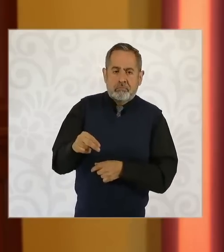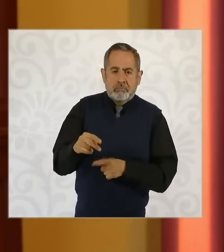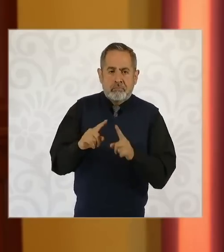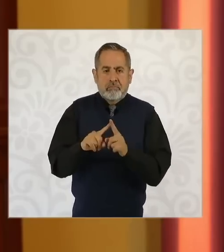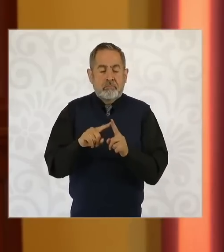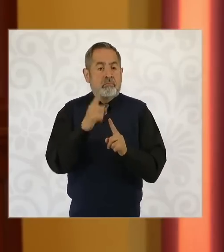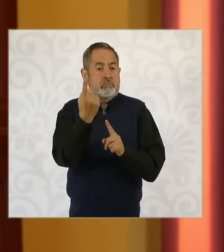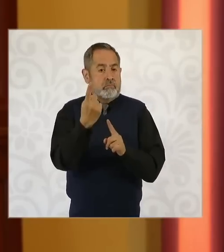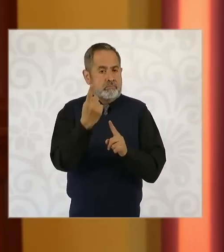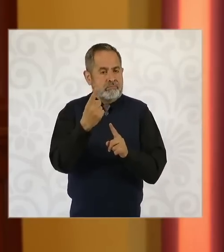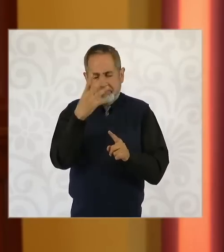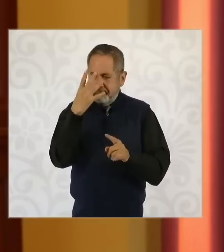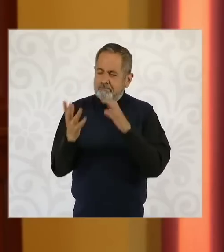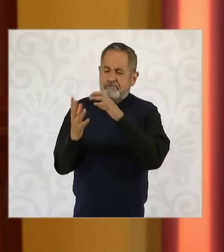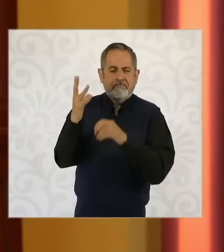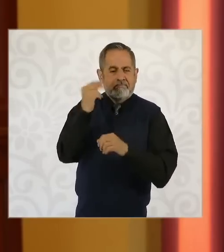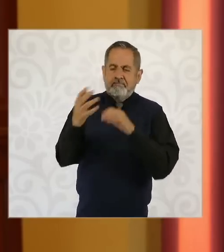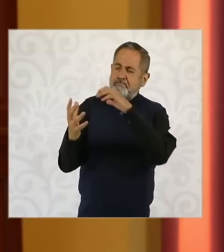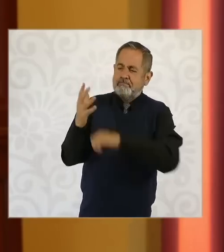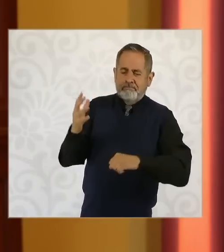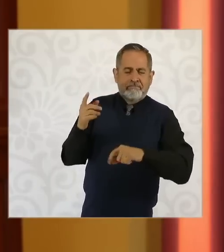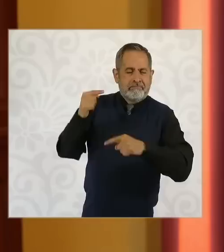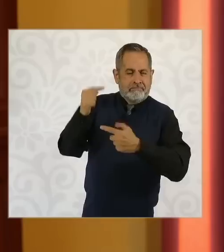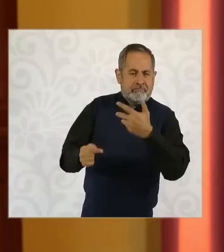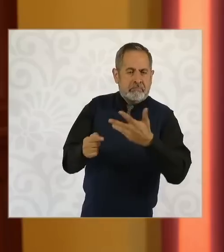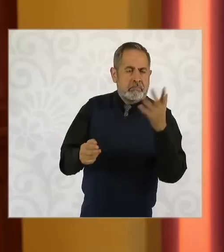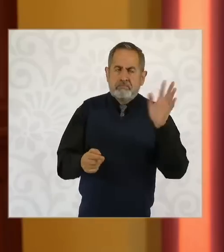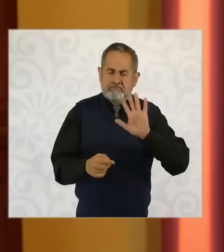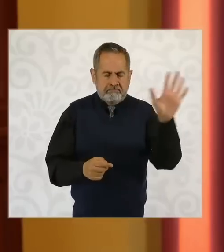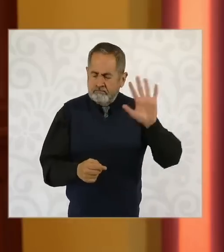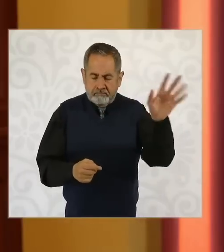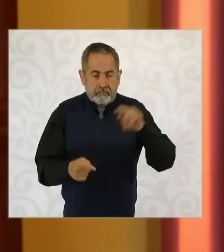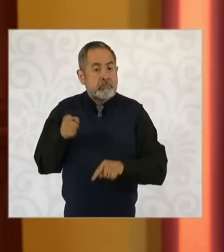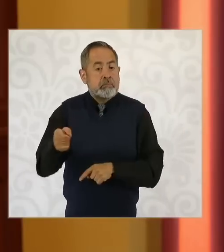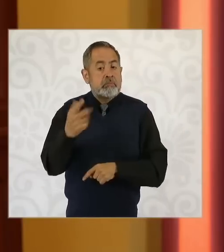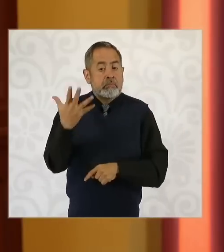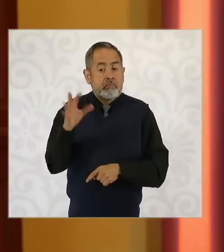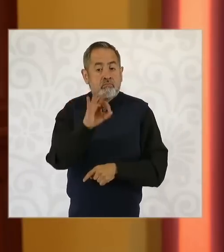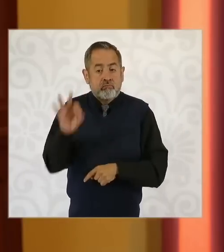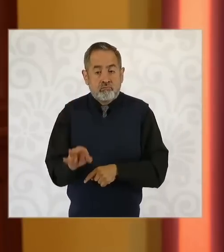Beautiful Bill en el que entre otras medidas se busca imponer un impuesto del 5% sobre el monto